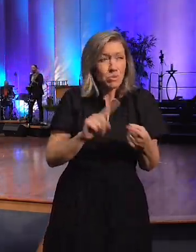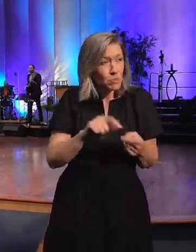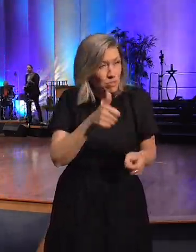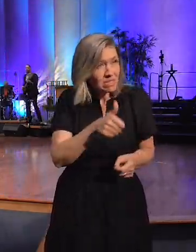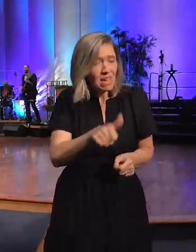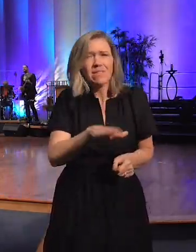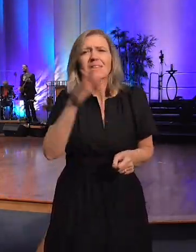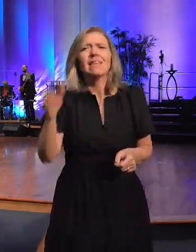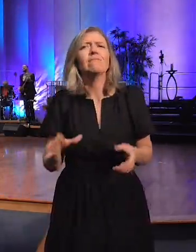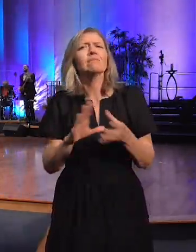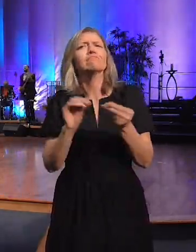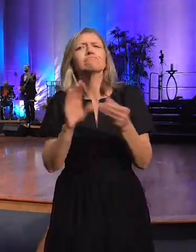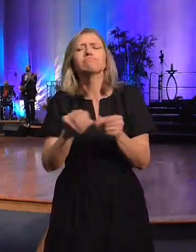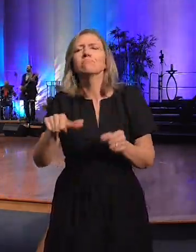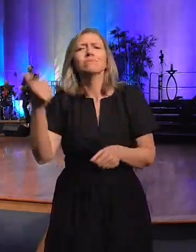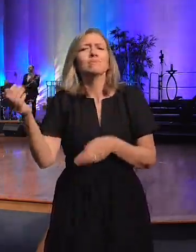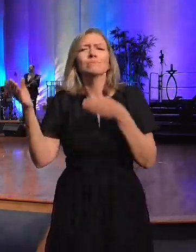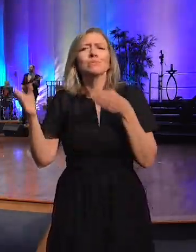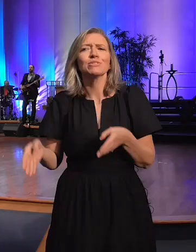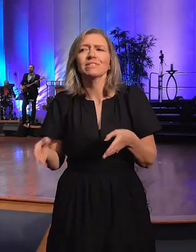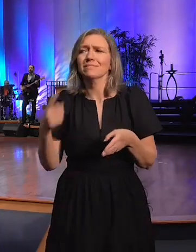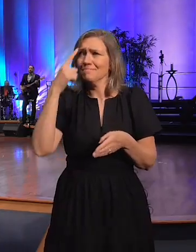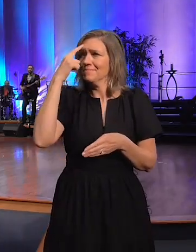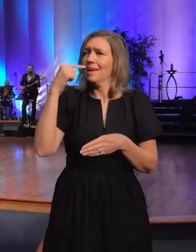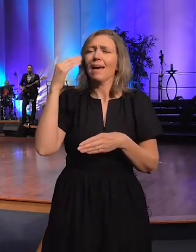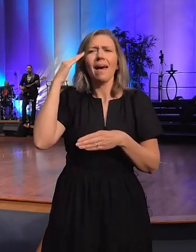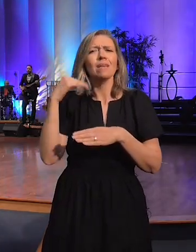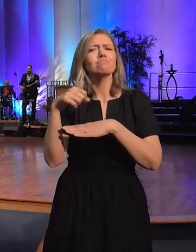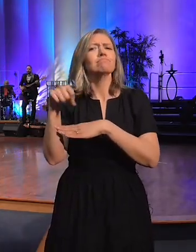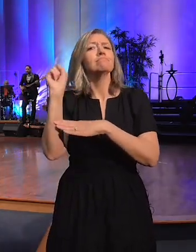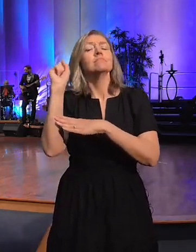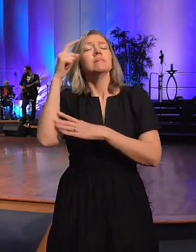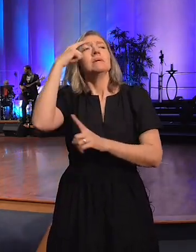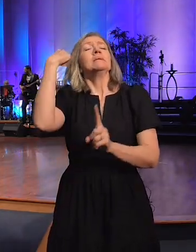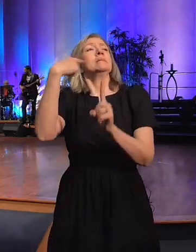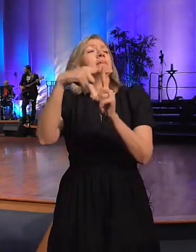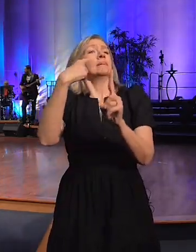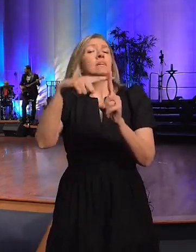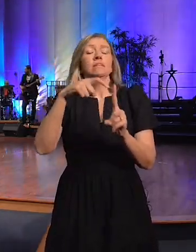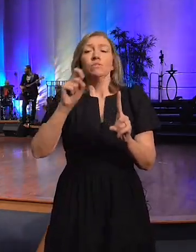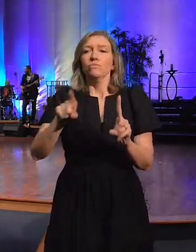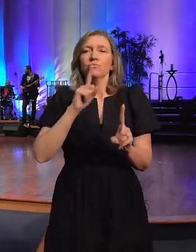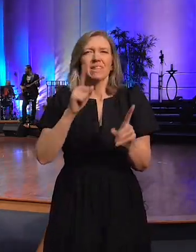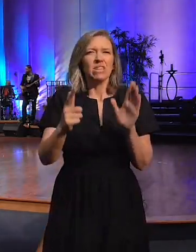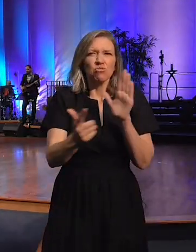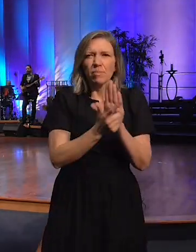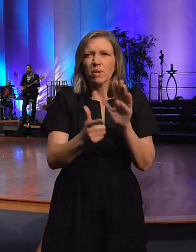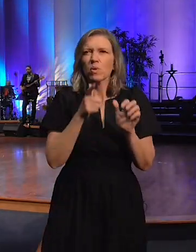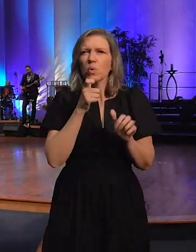nadie más. Tu cabeza es un criminal criminal. ¿Quién es el villano que te está matando y te mantiene